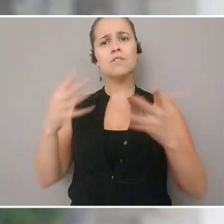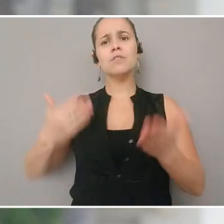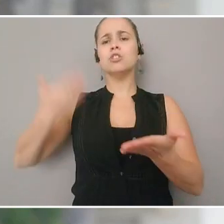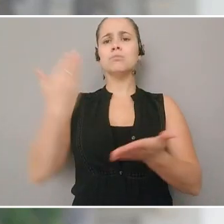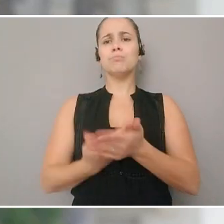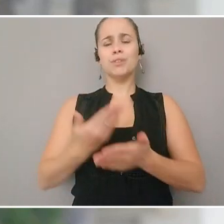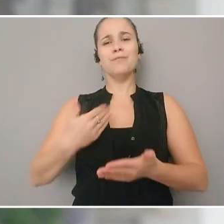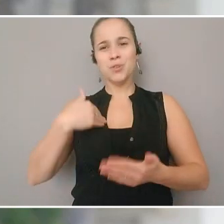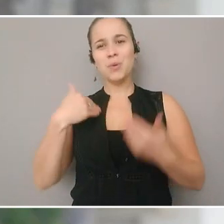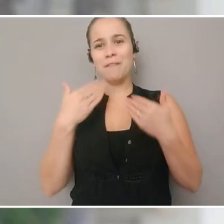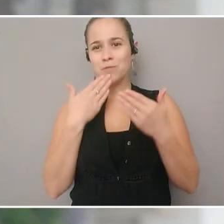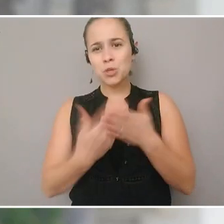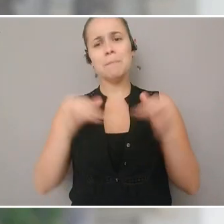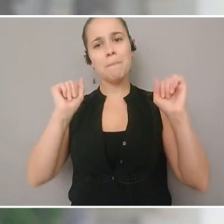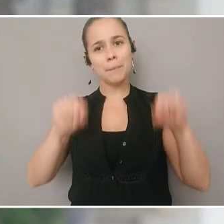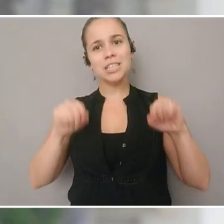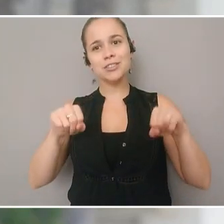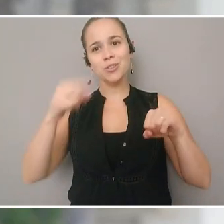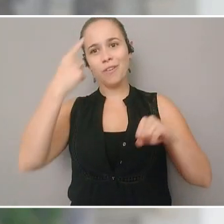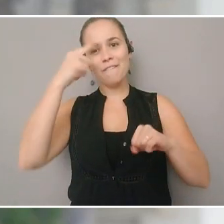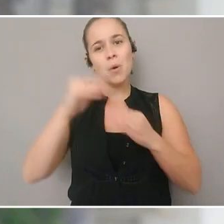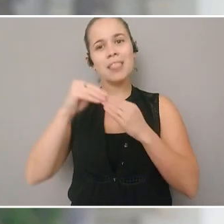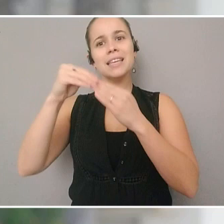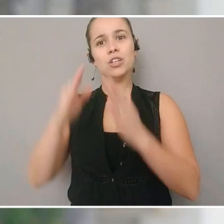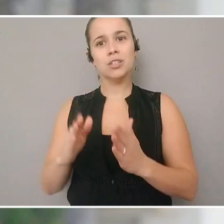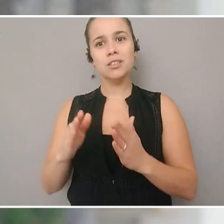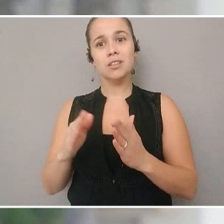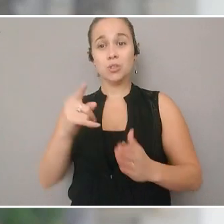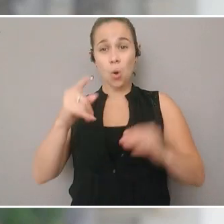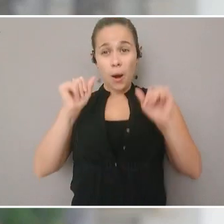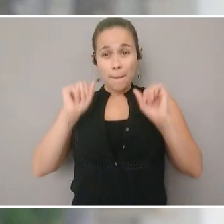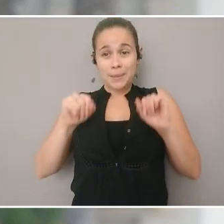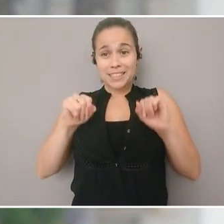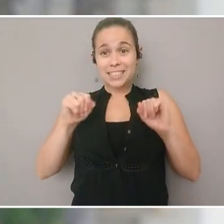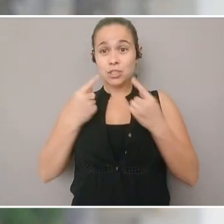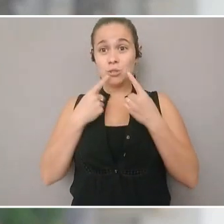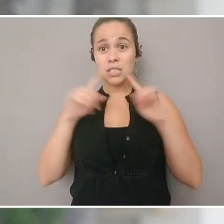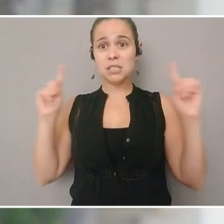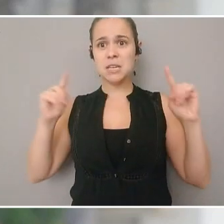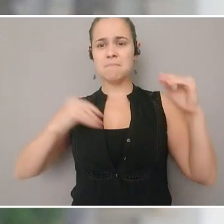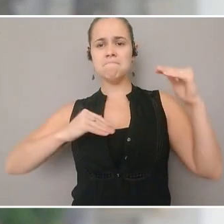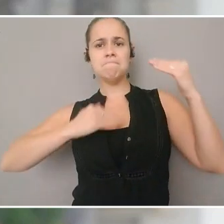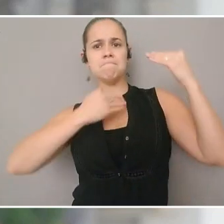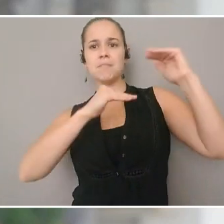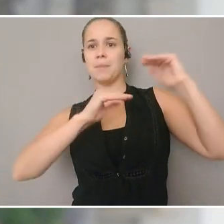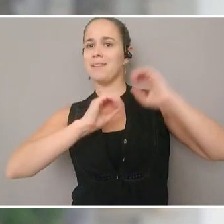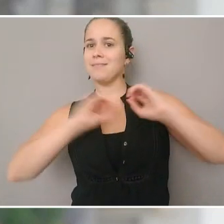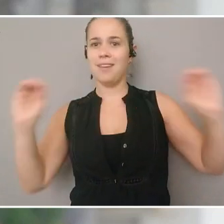potencial como líderes, su capacidad de